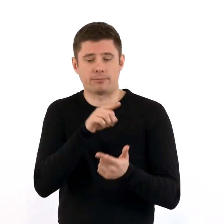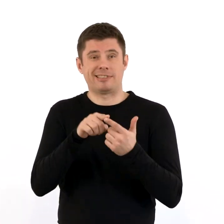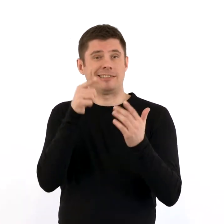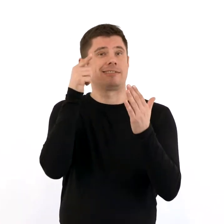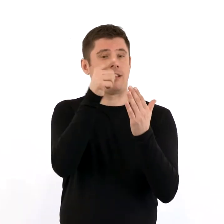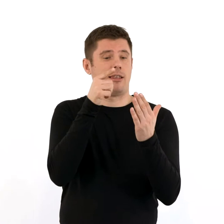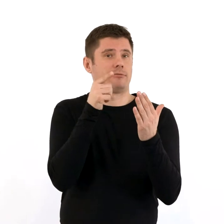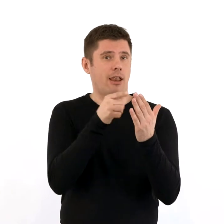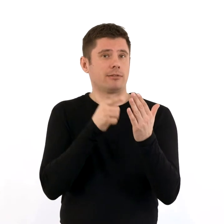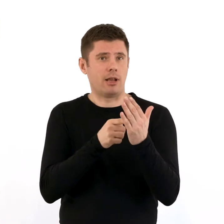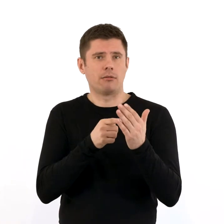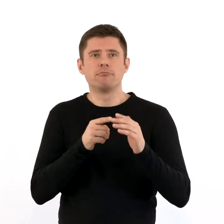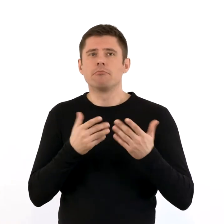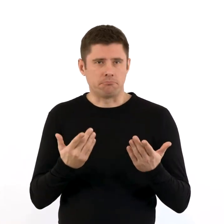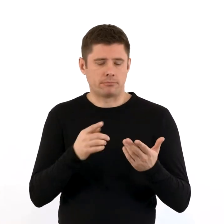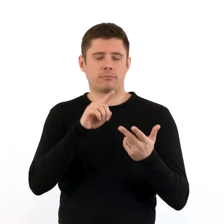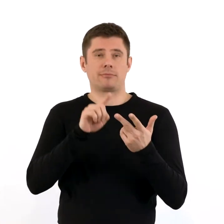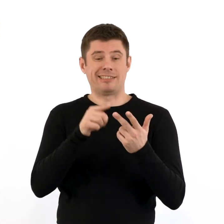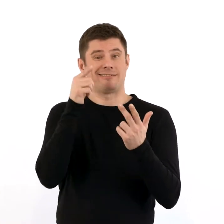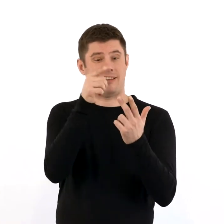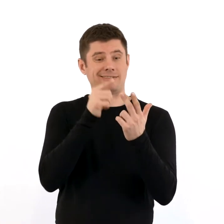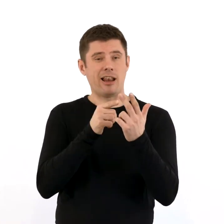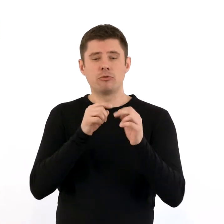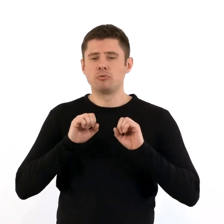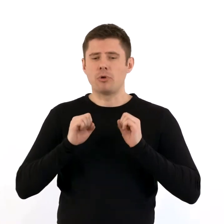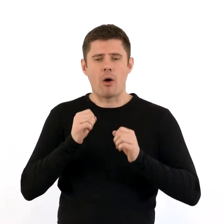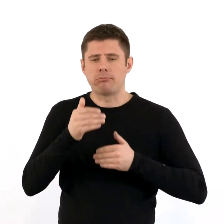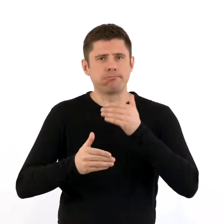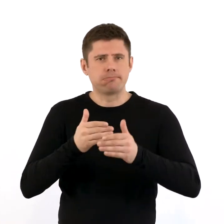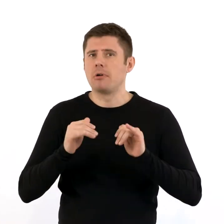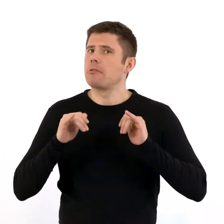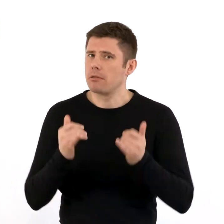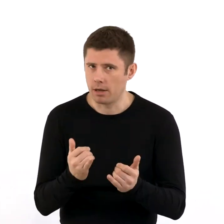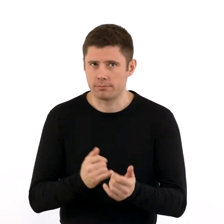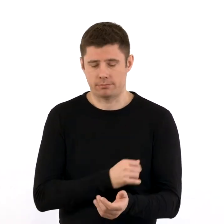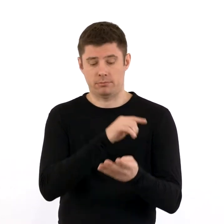2. cele działania; 3. sposoby realizacji celów;